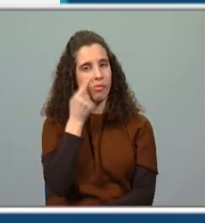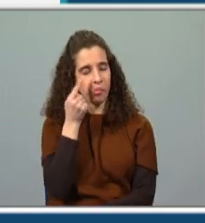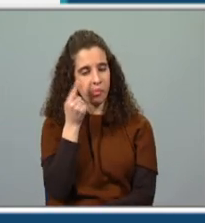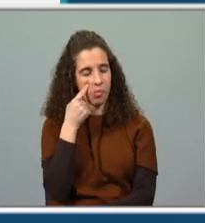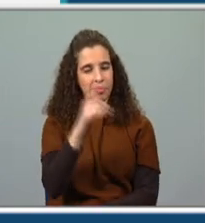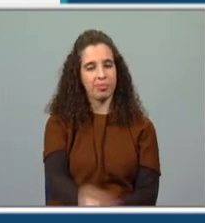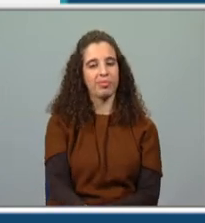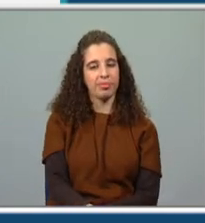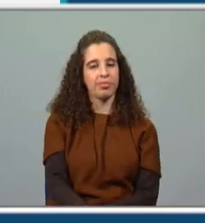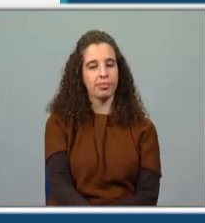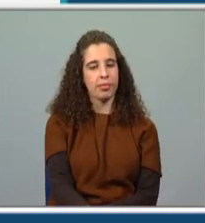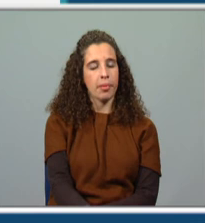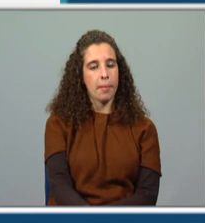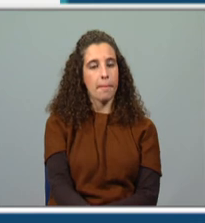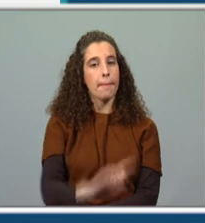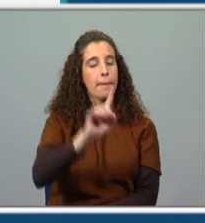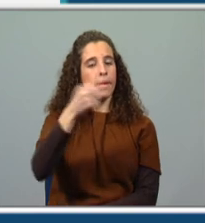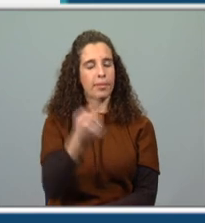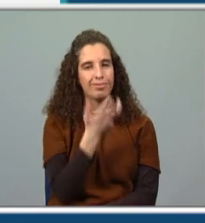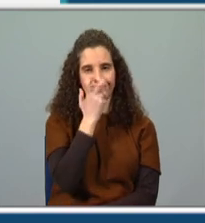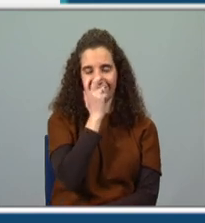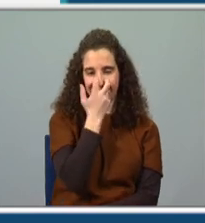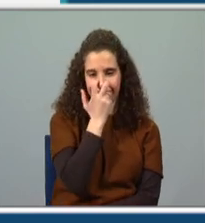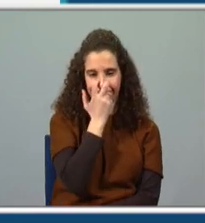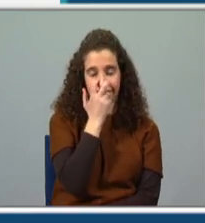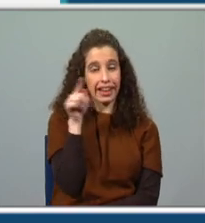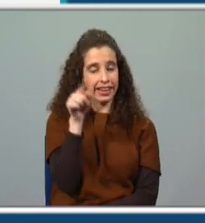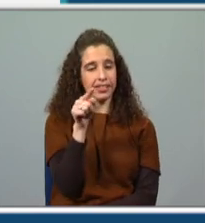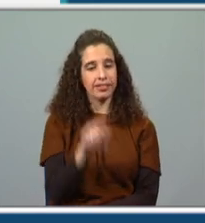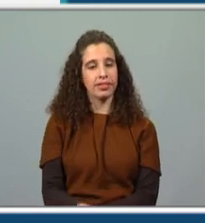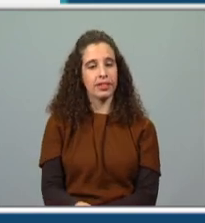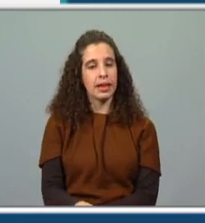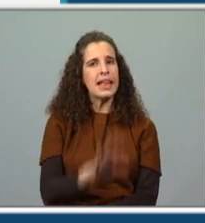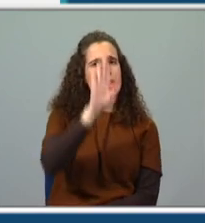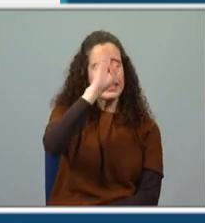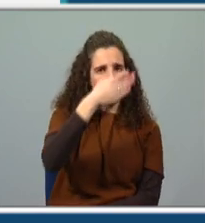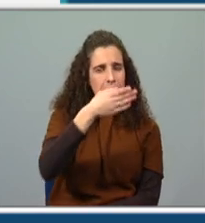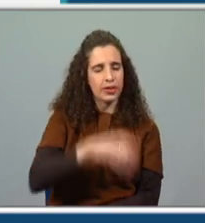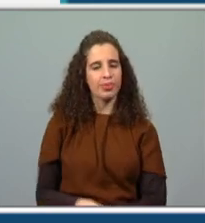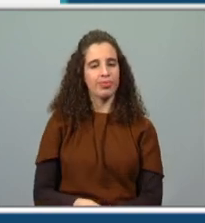experiência e temos depois uma curiosidade neste caso com sabias que 經驗，然後我們有一個在這種情況下你的好奇心知道